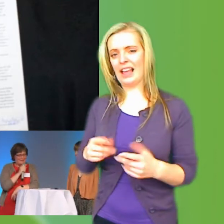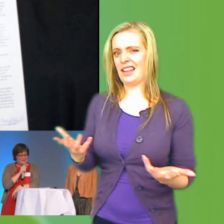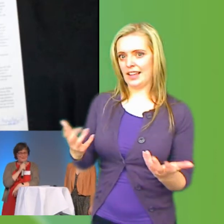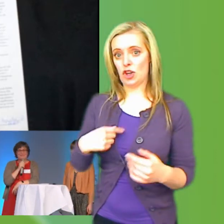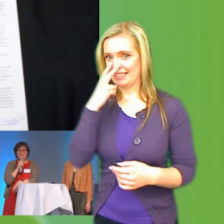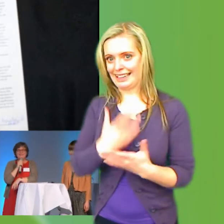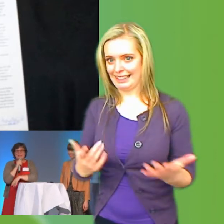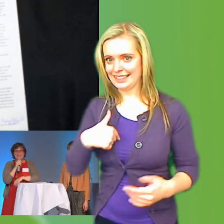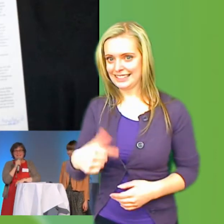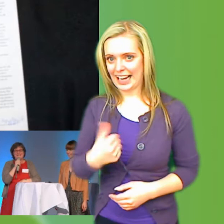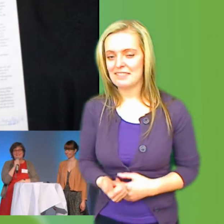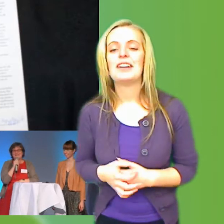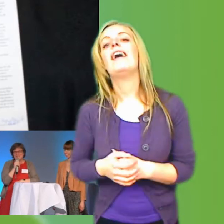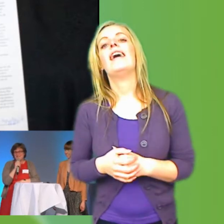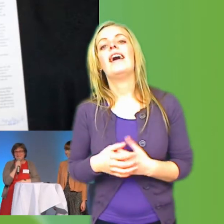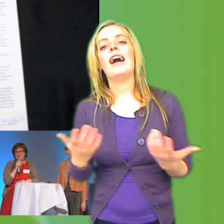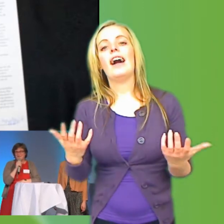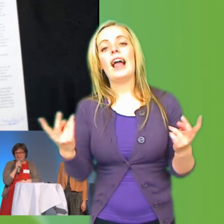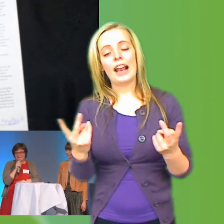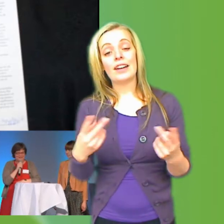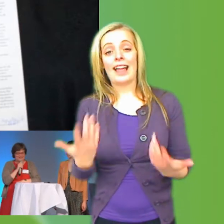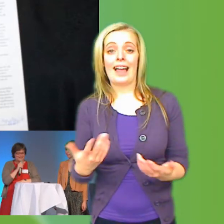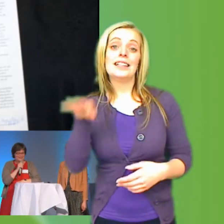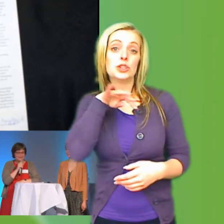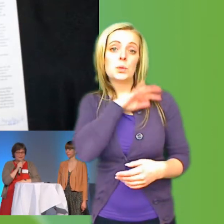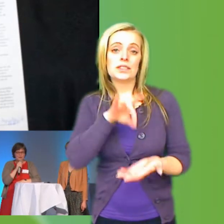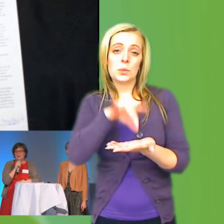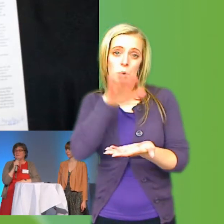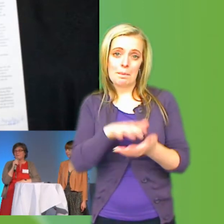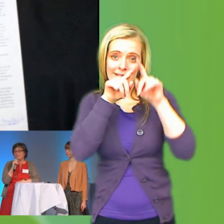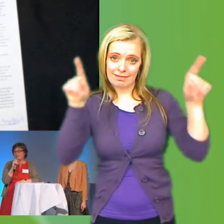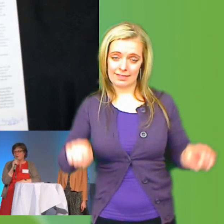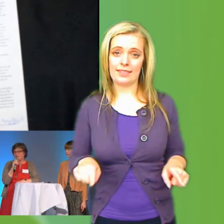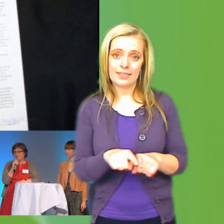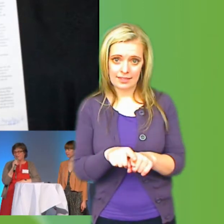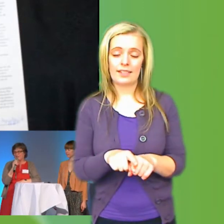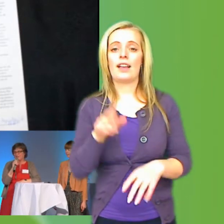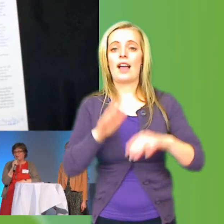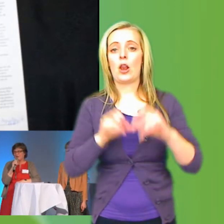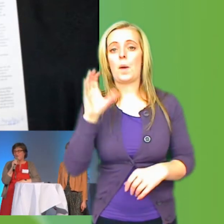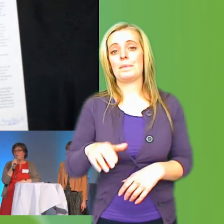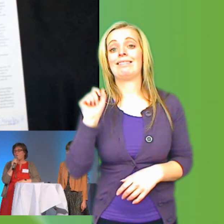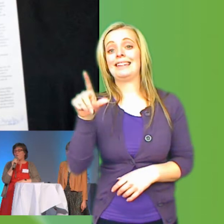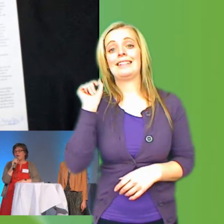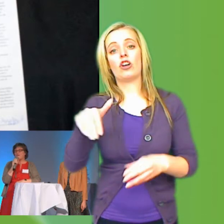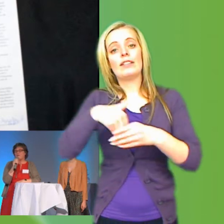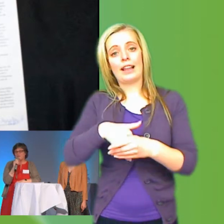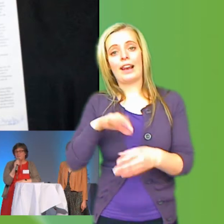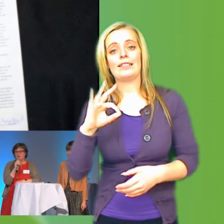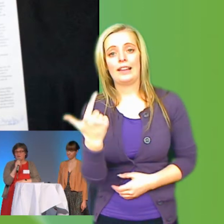...är ett historiskt dokument om digital delaktighet och varför vi ska göra något